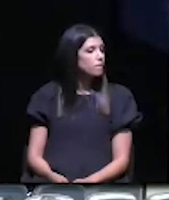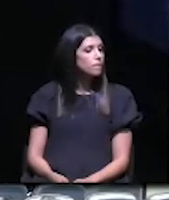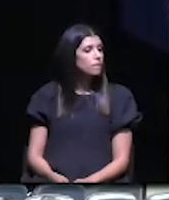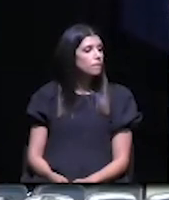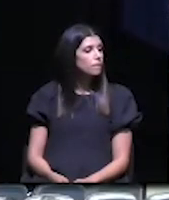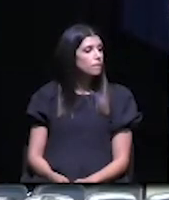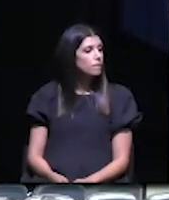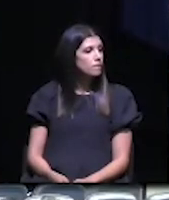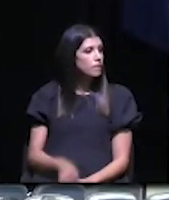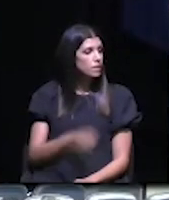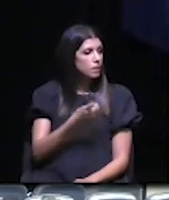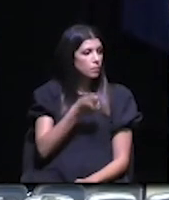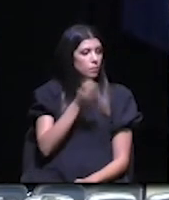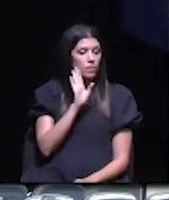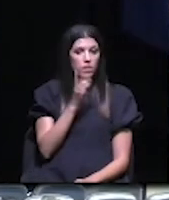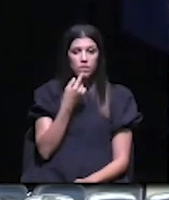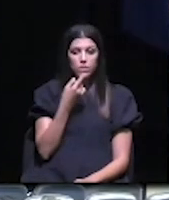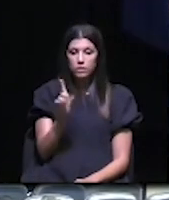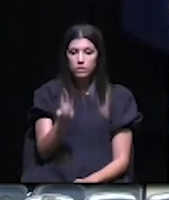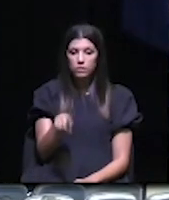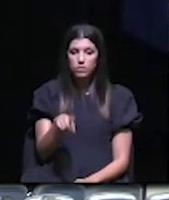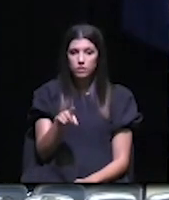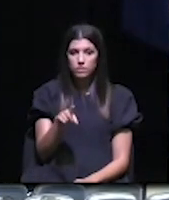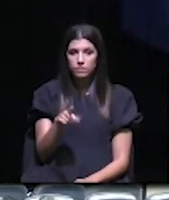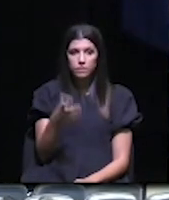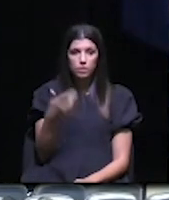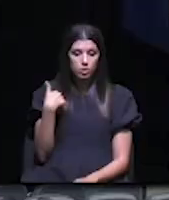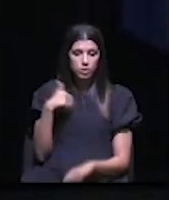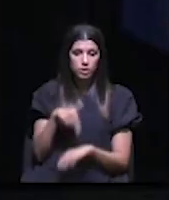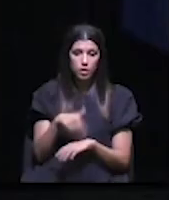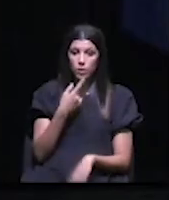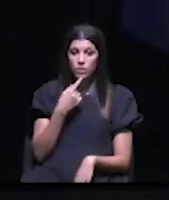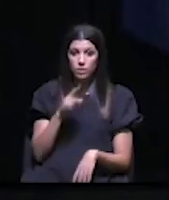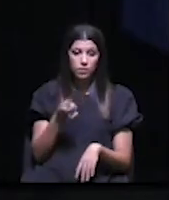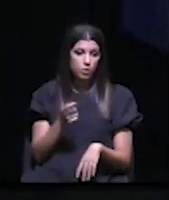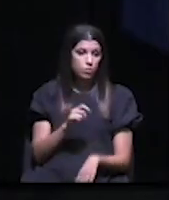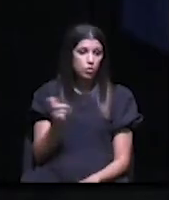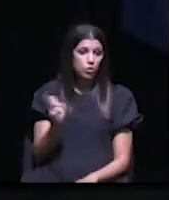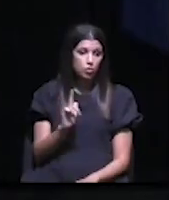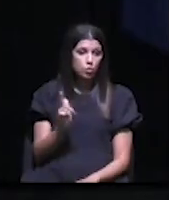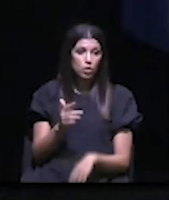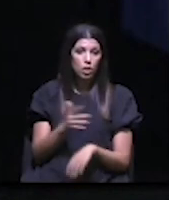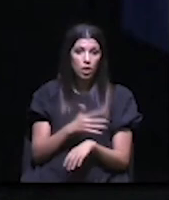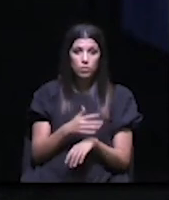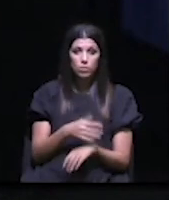Muito boa tarde novamente. E cá estamos novamente no mês de julho, altura para saber como vai começar